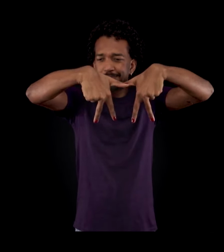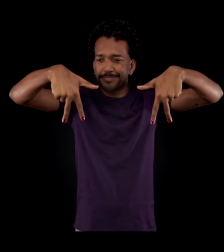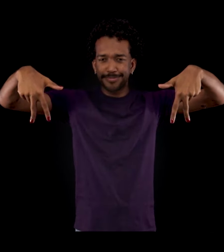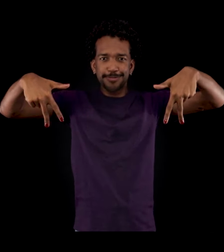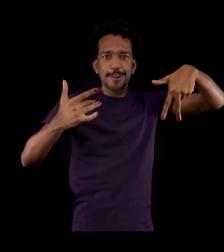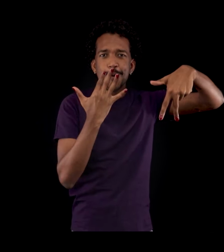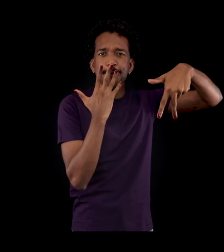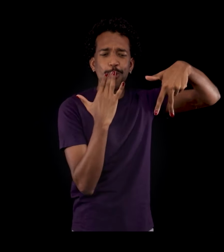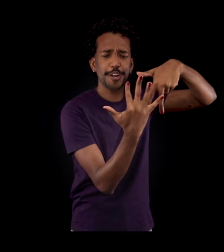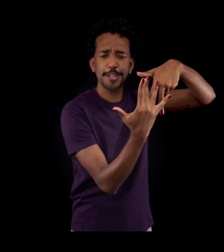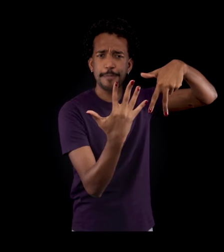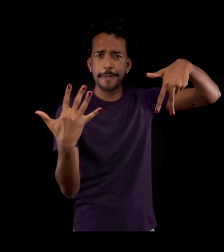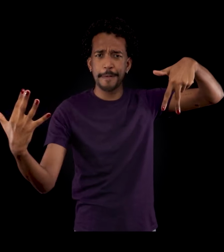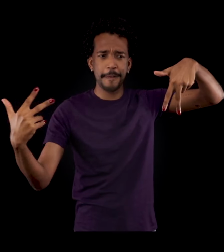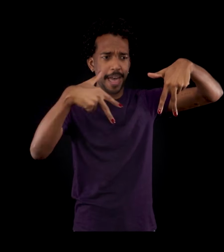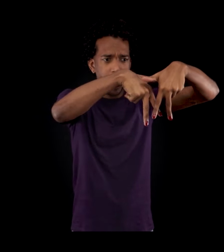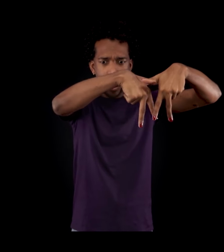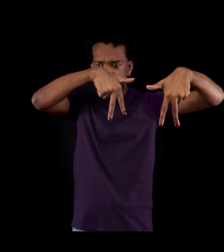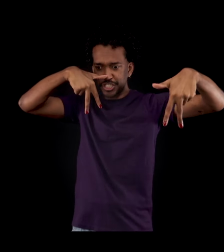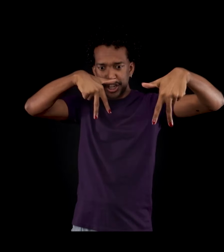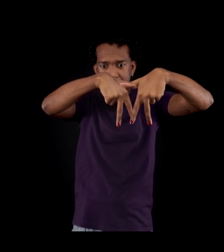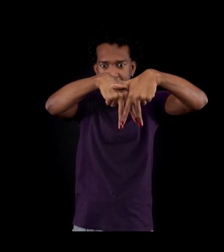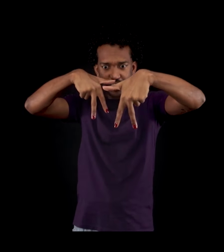multicoloridos e suas ancestralidades,